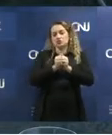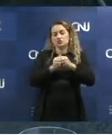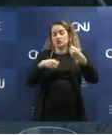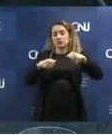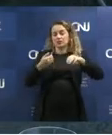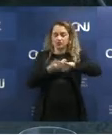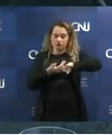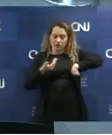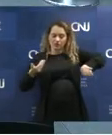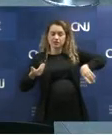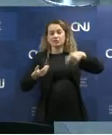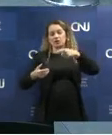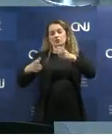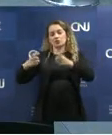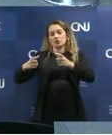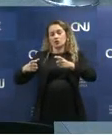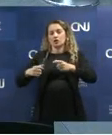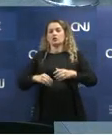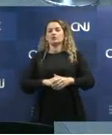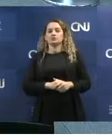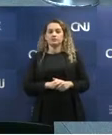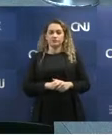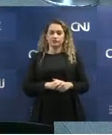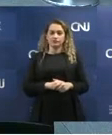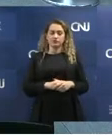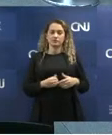Conselheiro Richard Pae Kim.